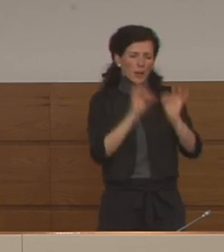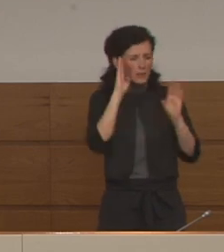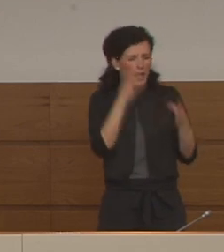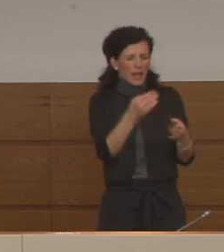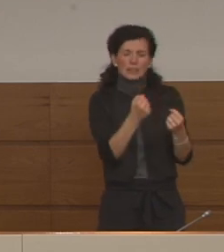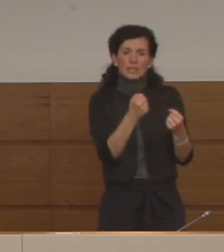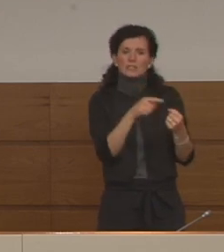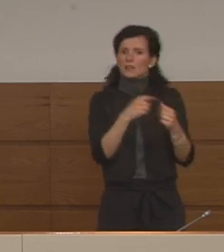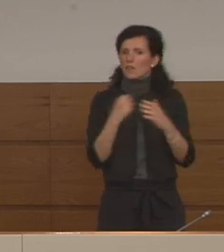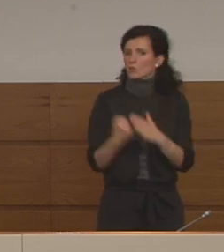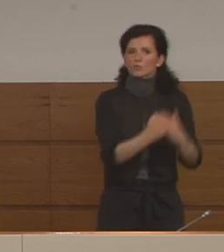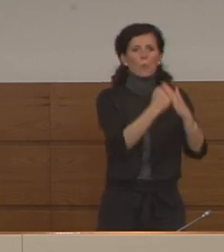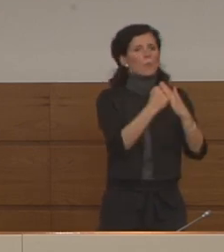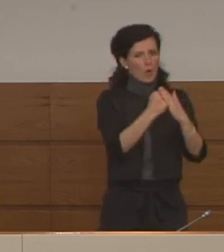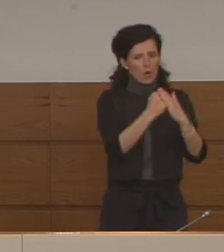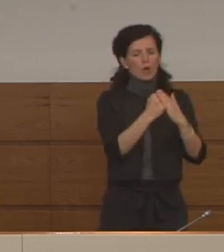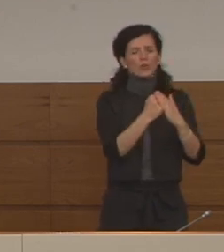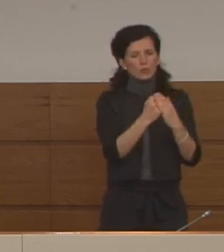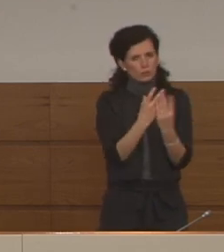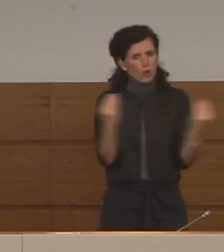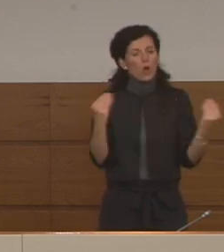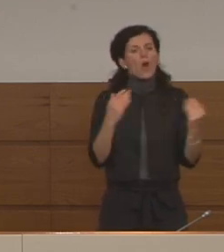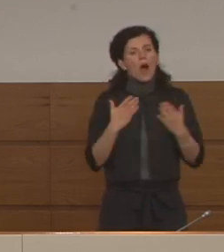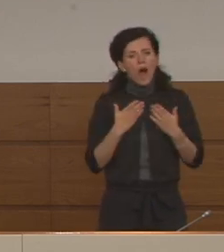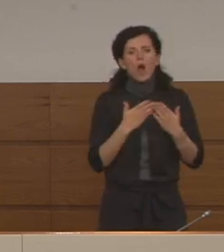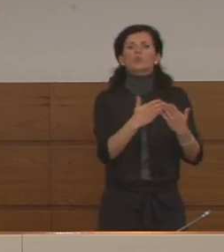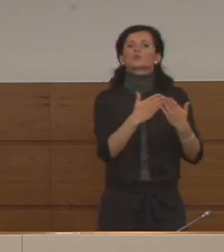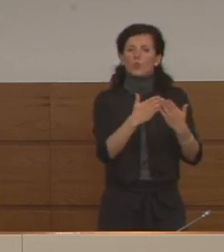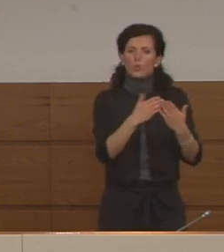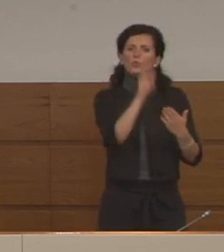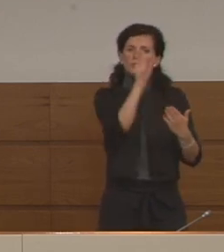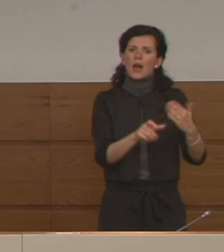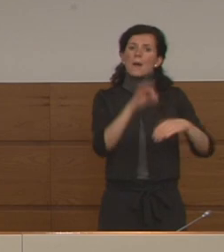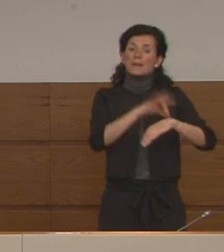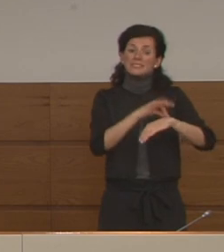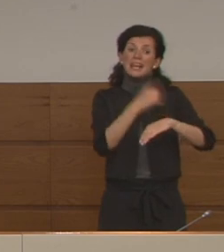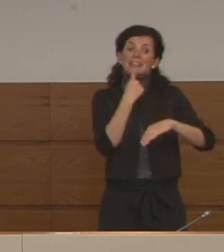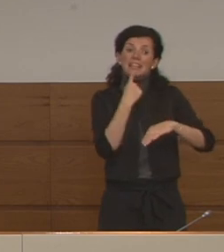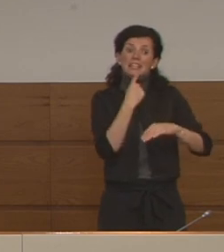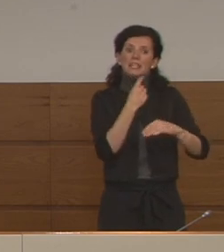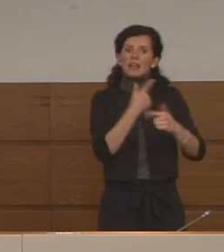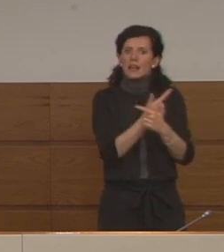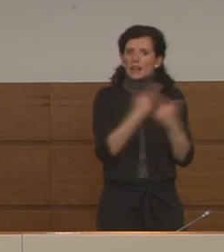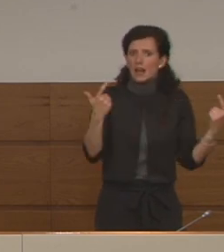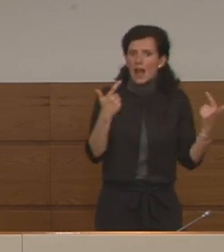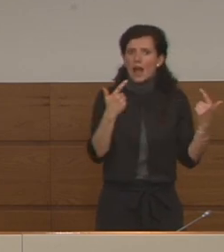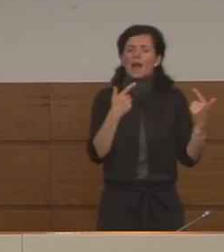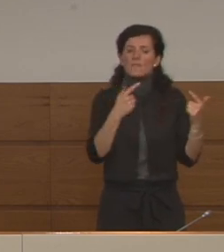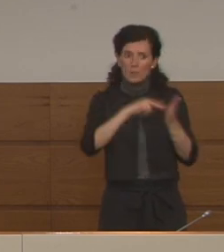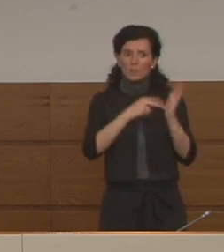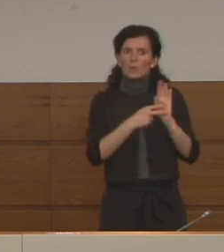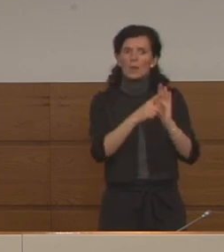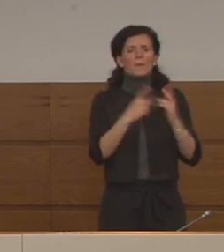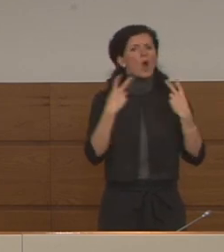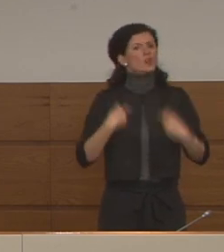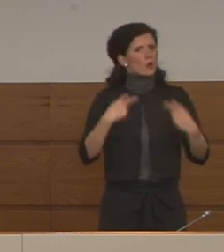arrivare ad una sopravvivenza che i malati così seri è una sopravvivenza di tutto rispetto.